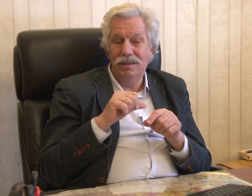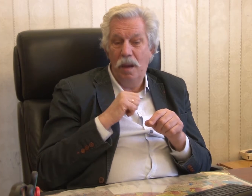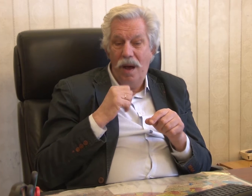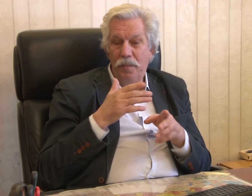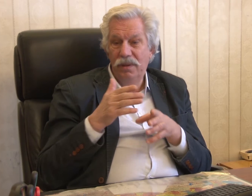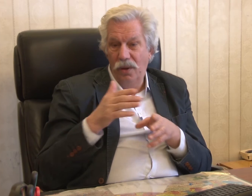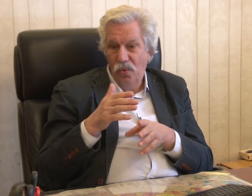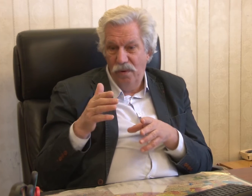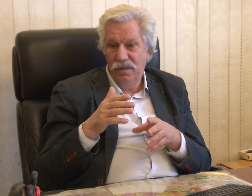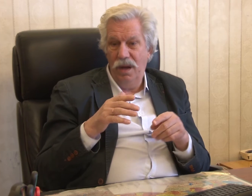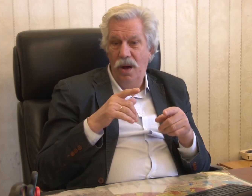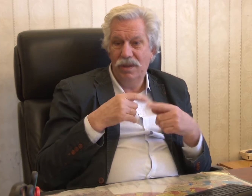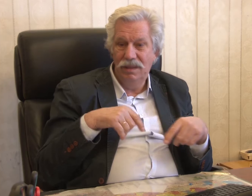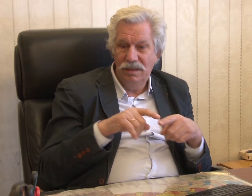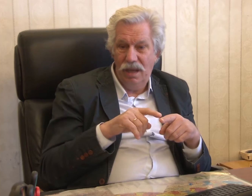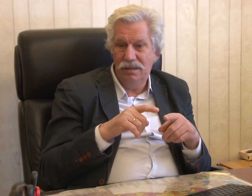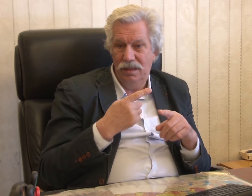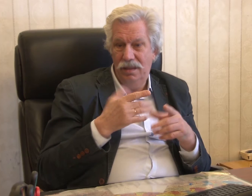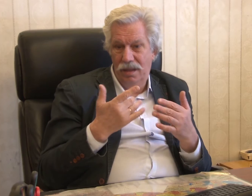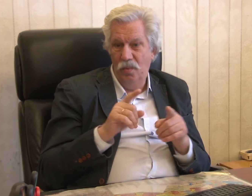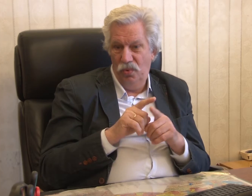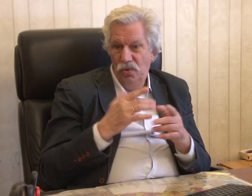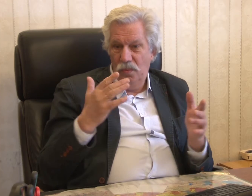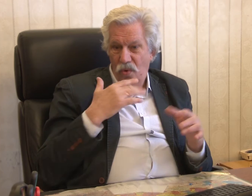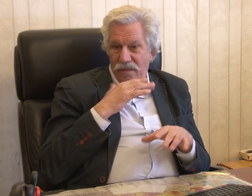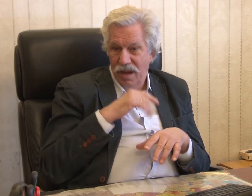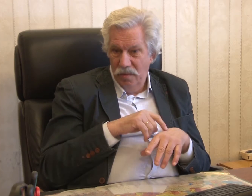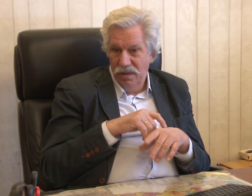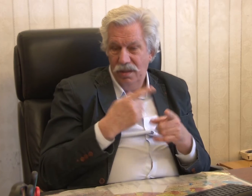Кроме этого много времени требует подготовка и организация таких мероприятий: